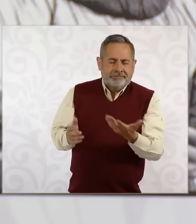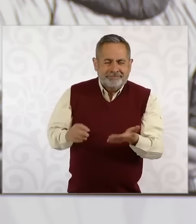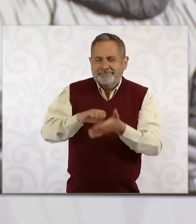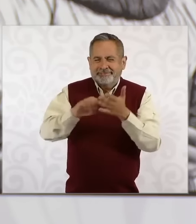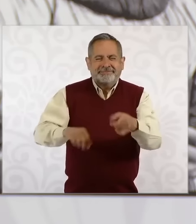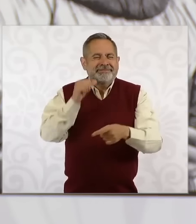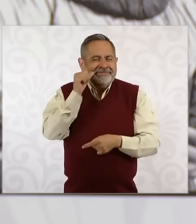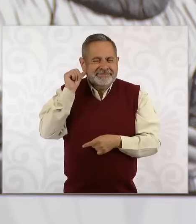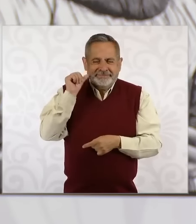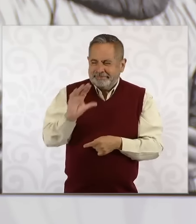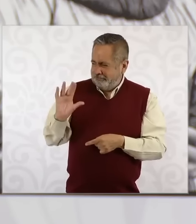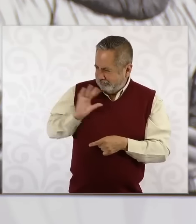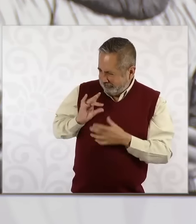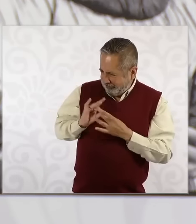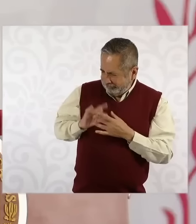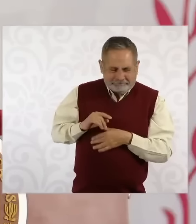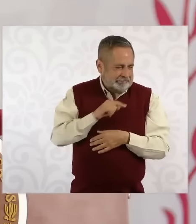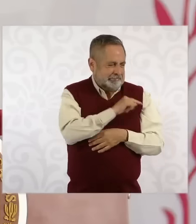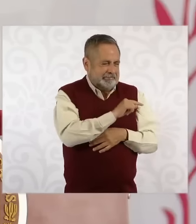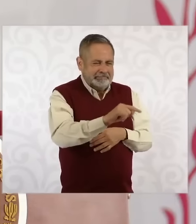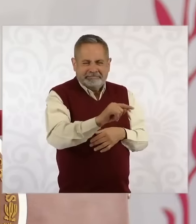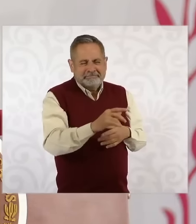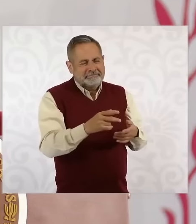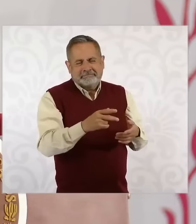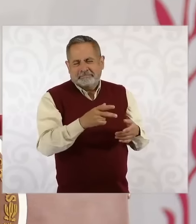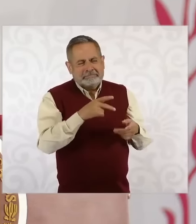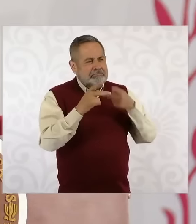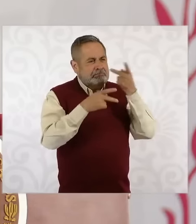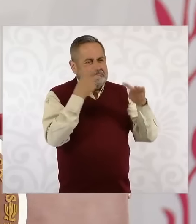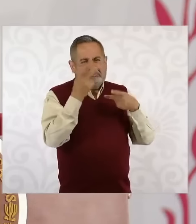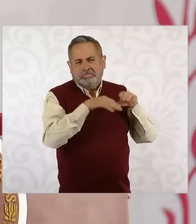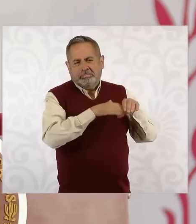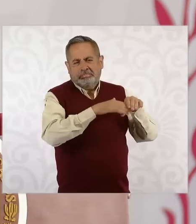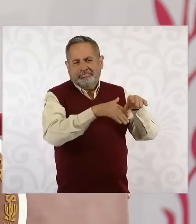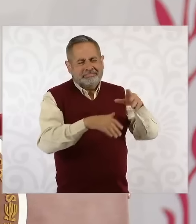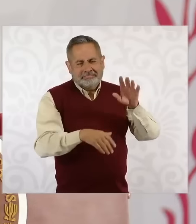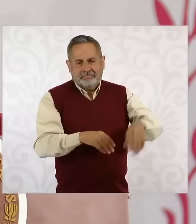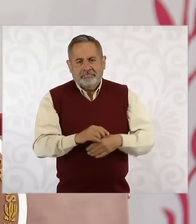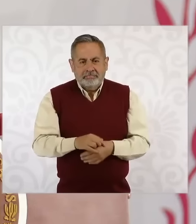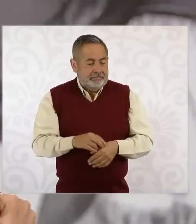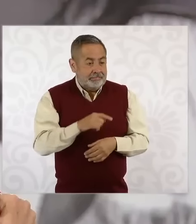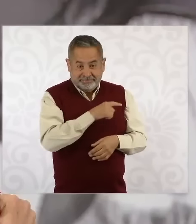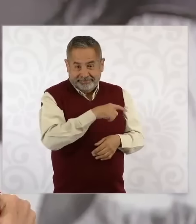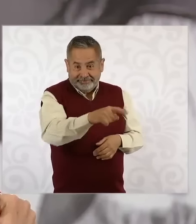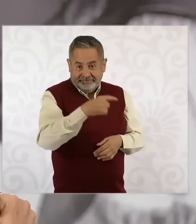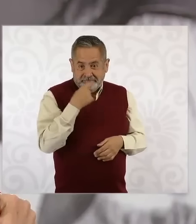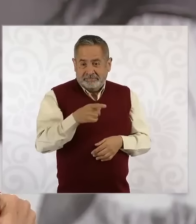Ayer me estaban platicando, fíjense nada más, hay una crisis en la comunicación de la presidenta